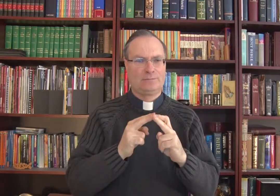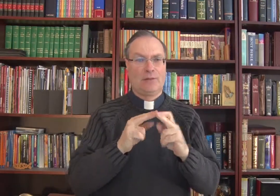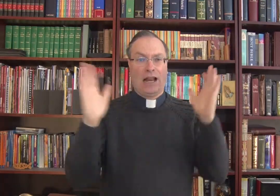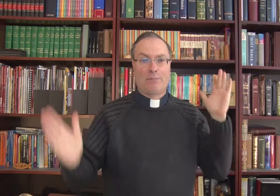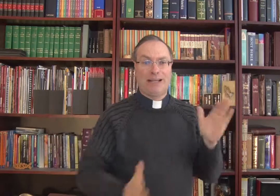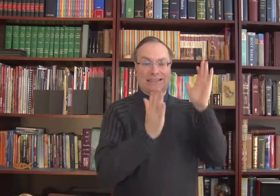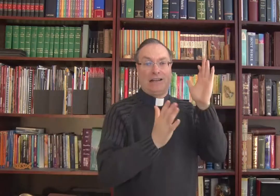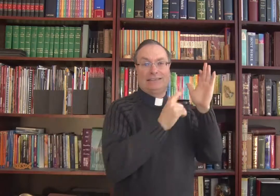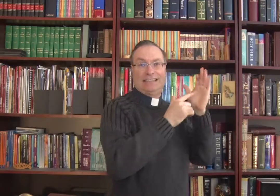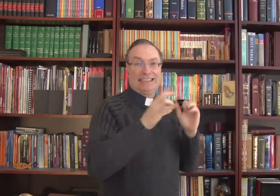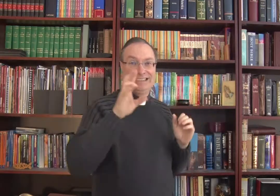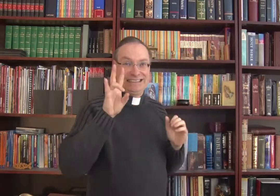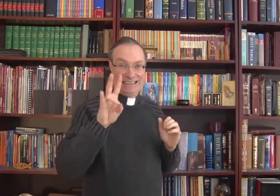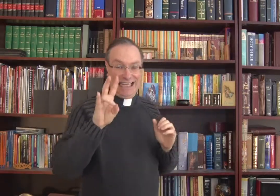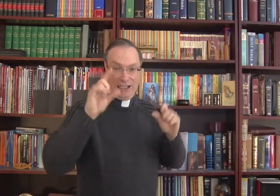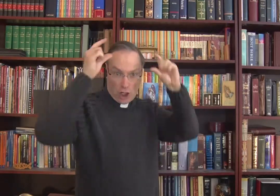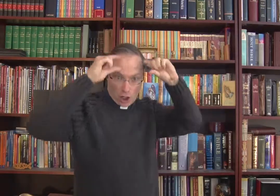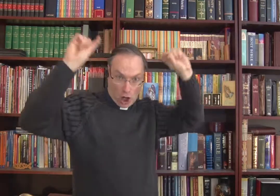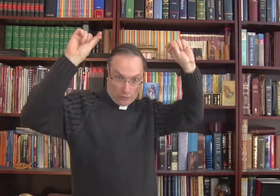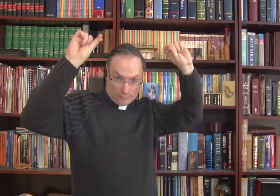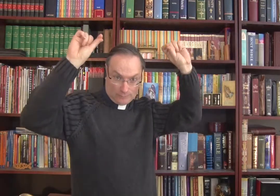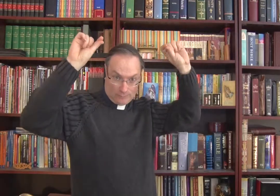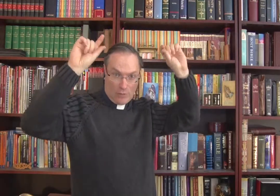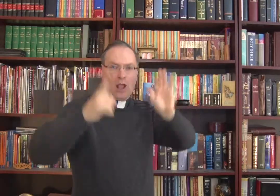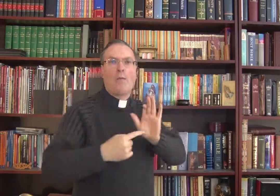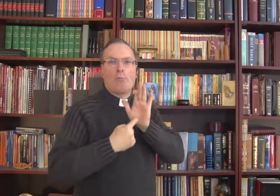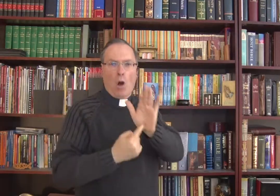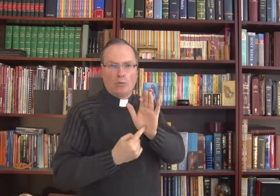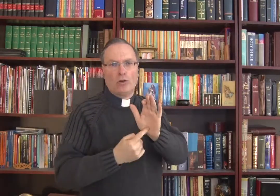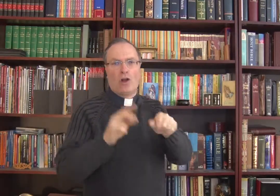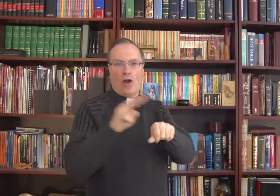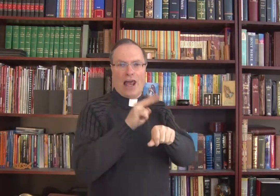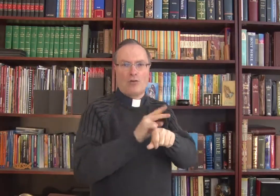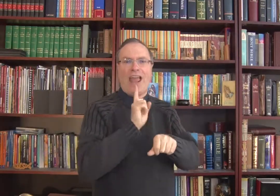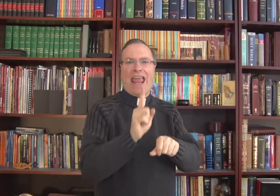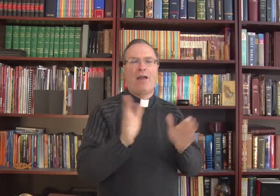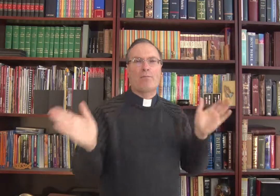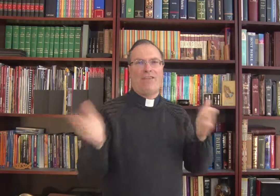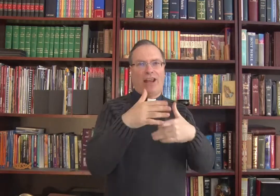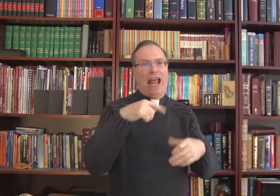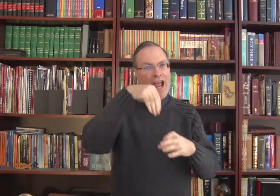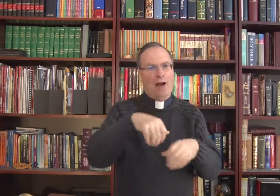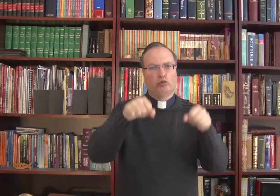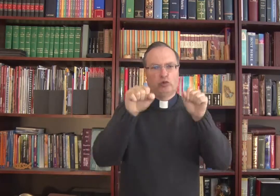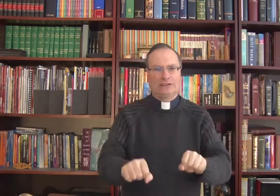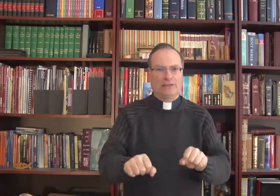La présence des sept cornes montre que l’Agneau est parfait en puissance.